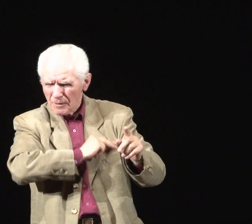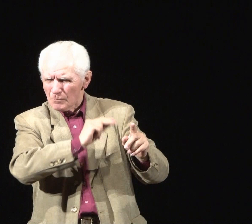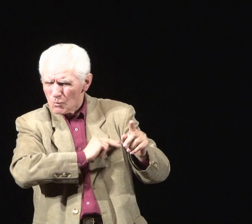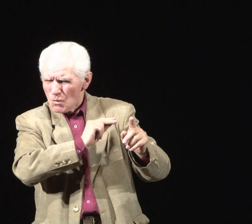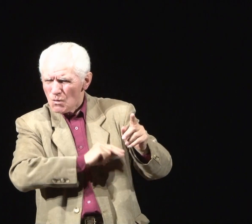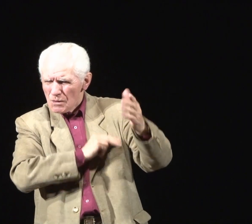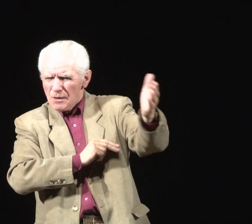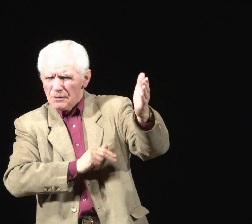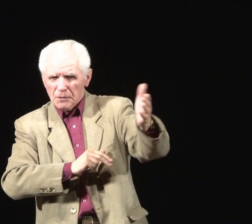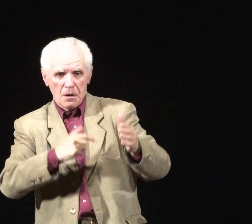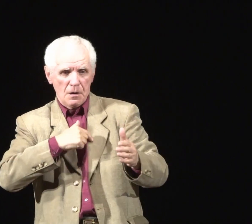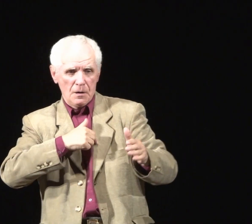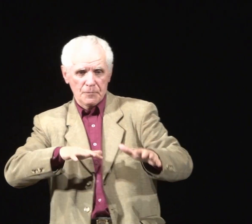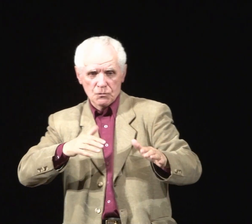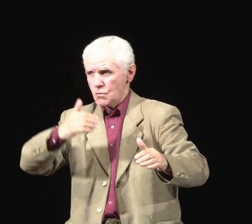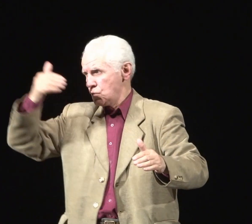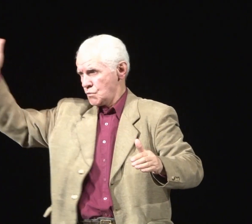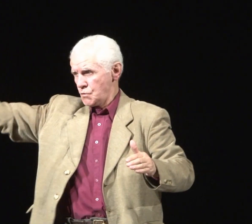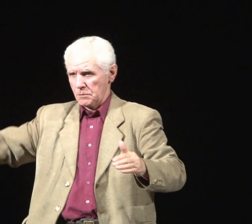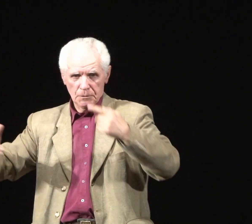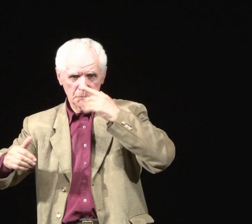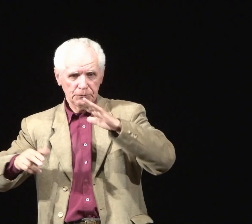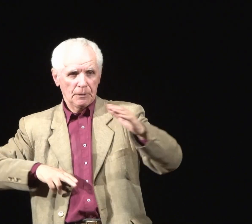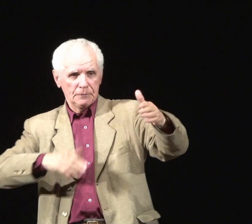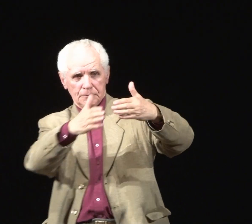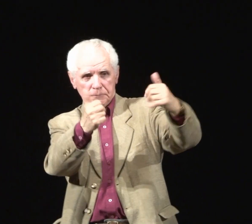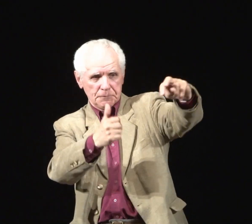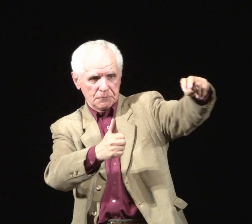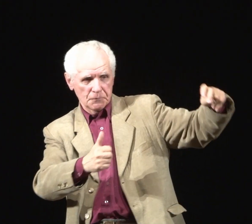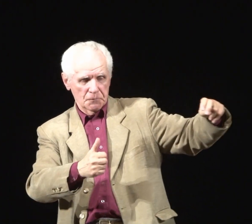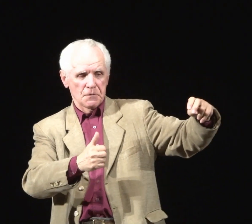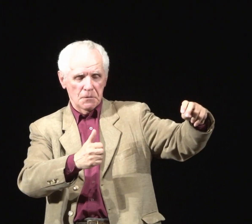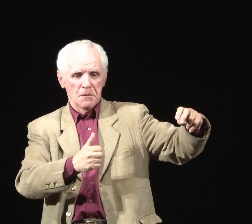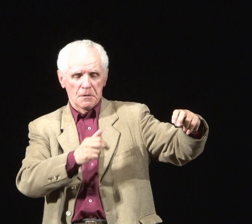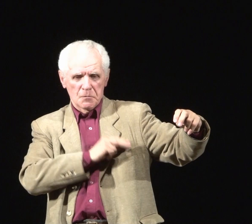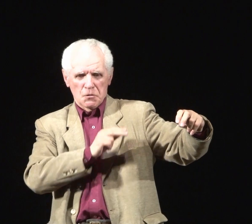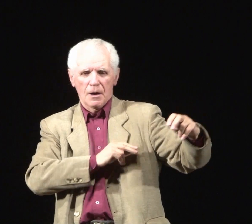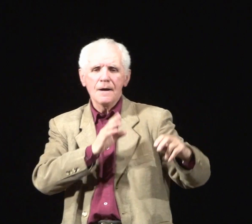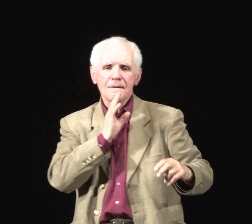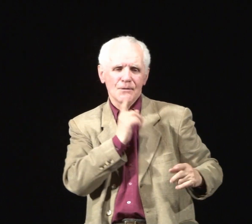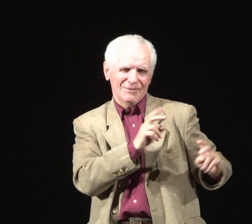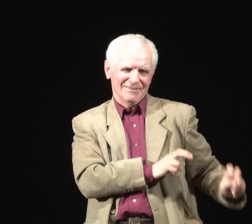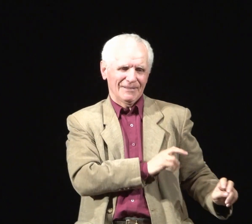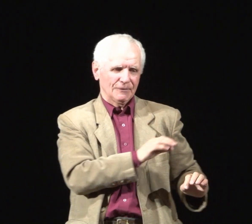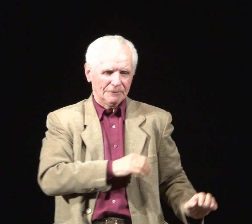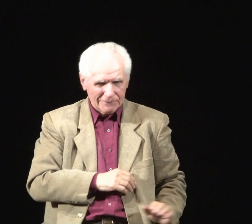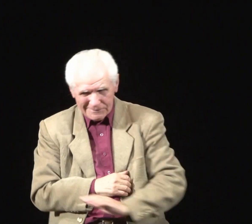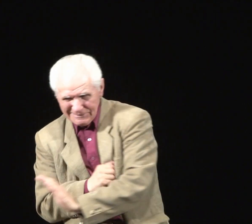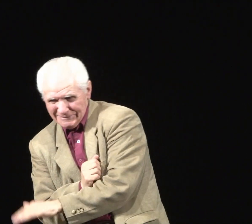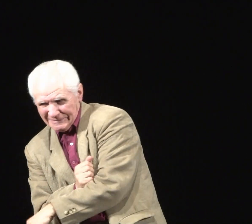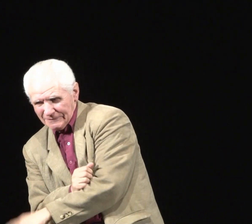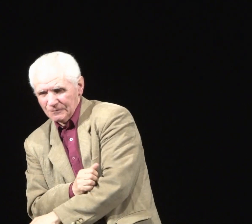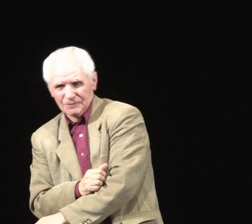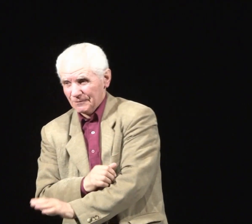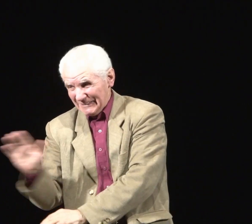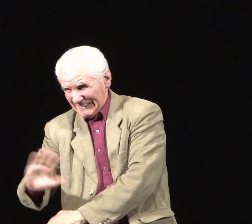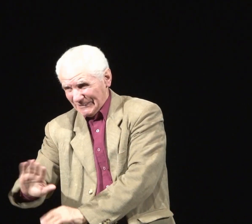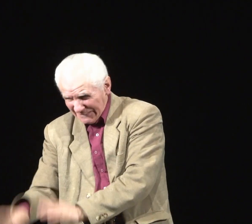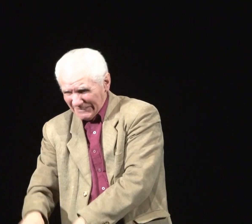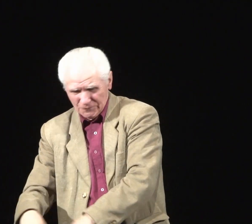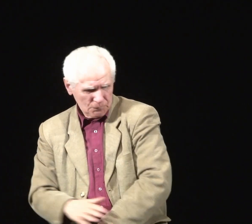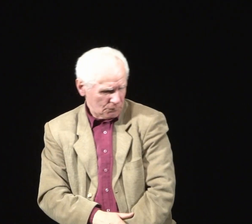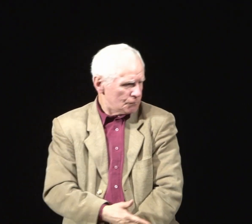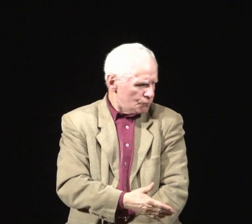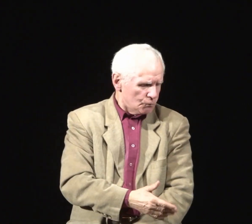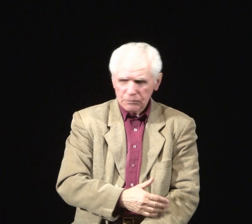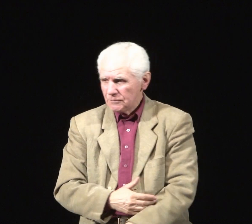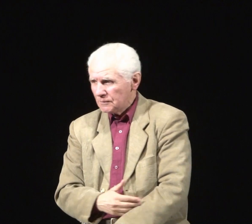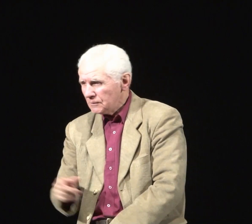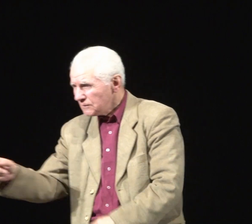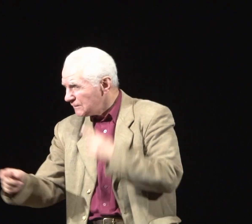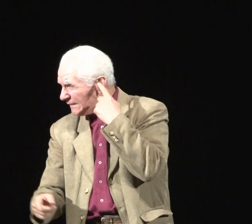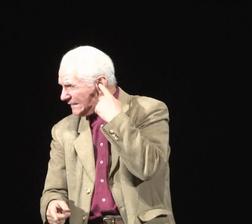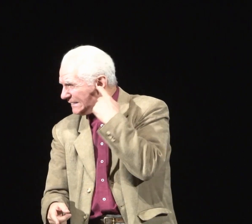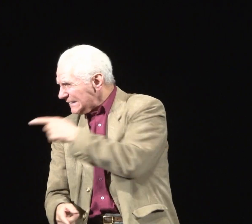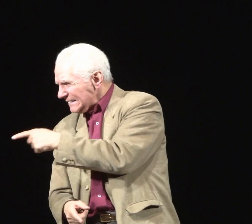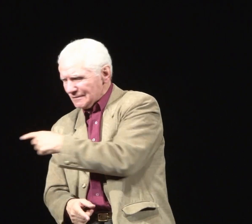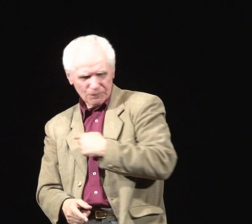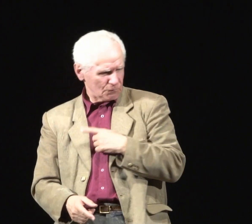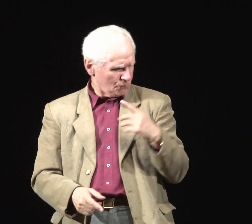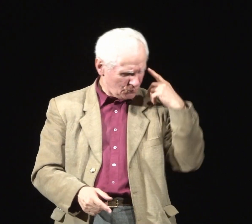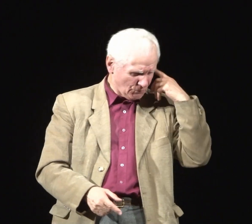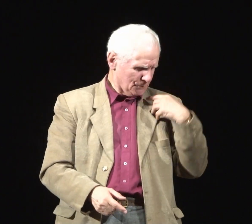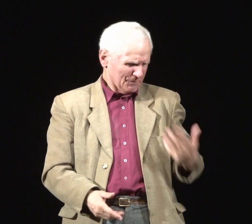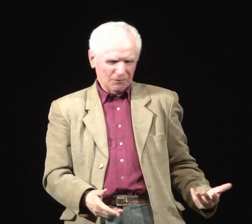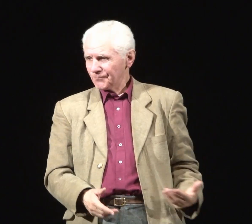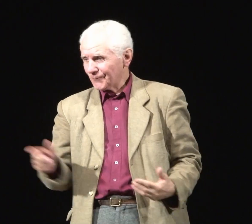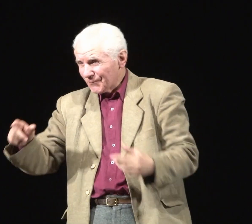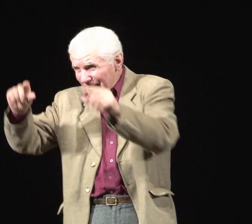Мое место было на удалении, один раз девушка, сидящая ближе всех, пожаловалась, что от моего рабочего стола постоянно идет шум